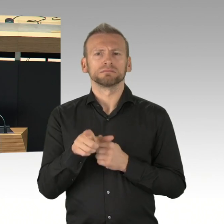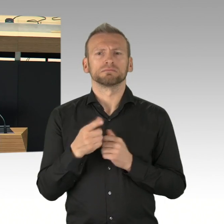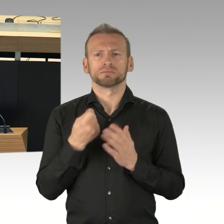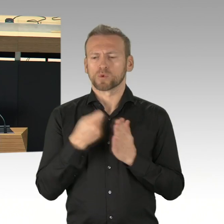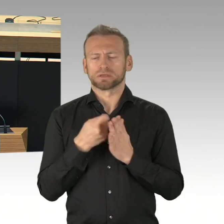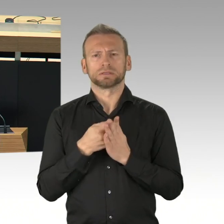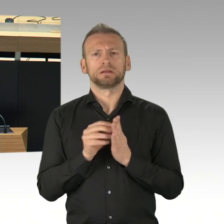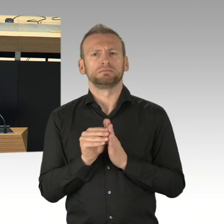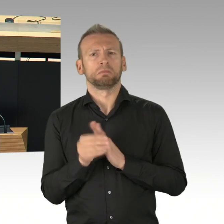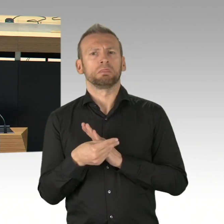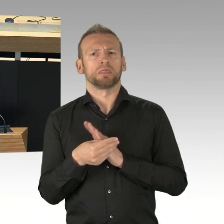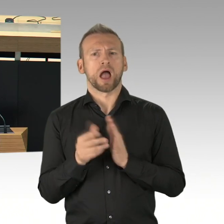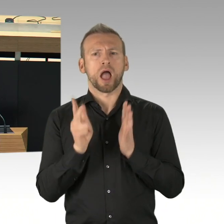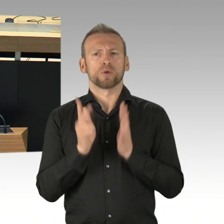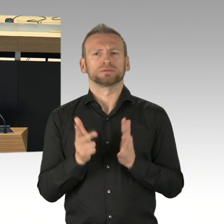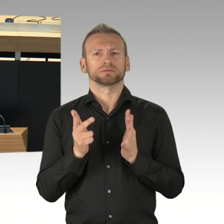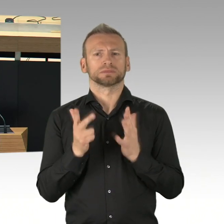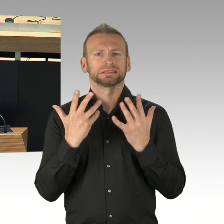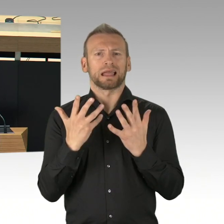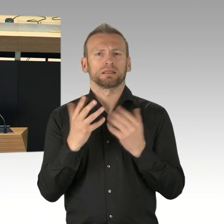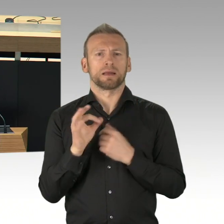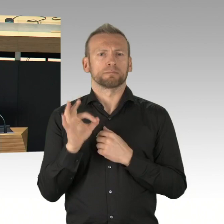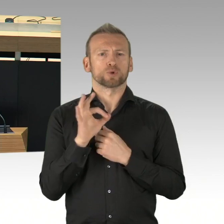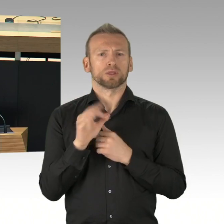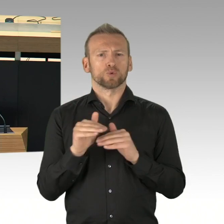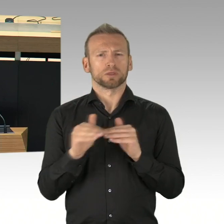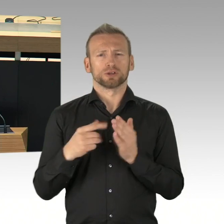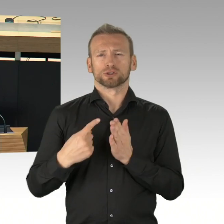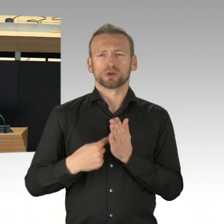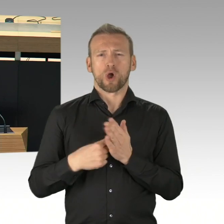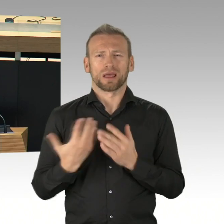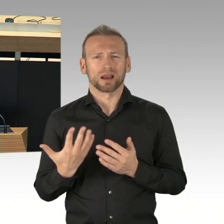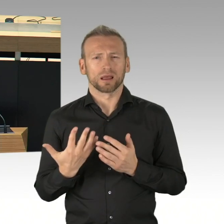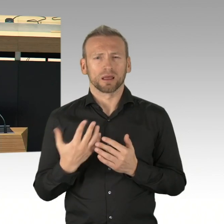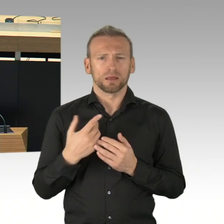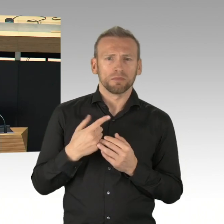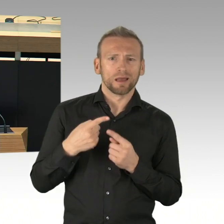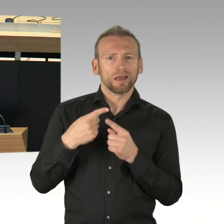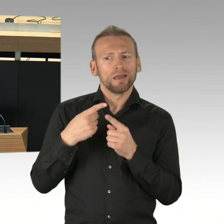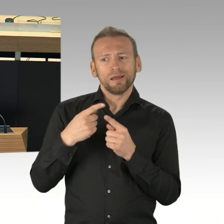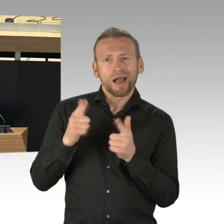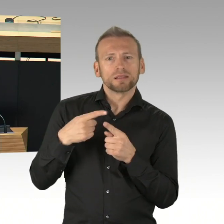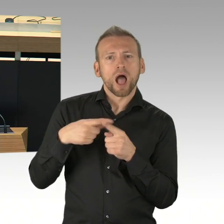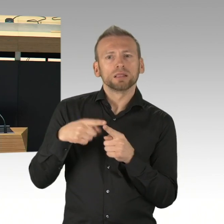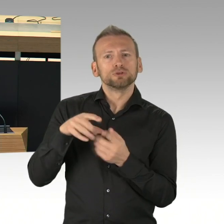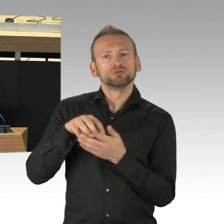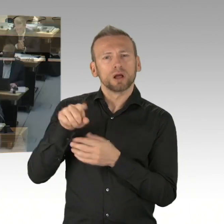und zeigen anschließend auf den Vermieter, der war es. Das ist Ihr Trick und es ist und bleibt, meine Herrschaften, (Beifall)